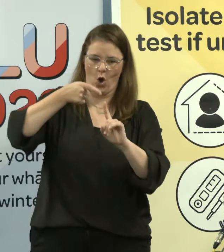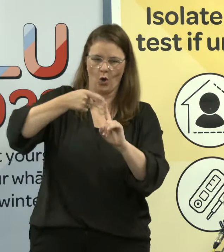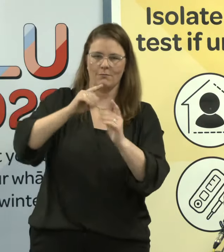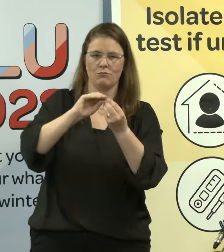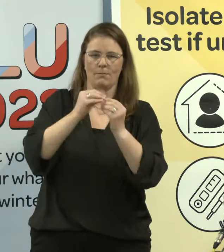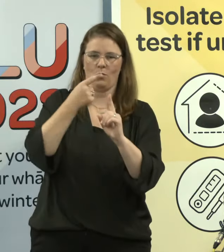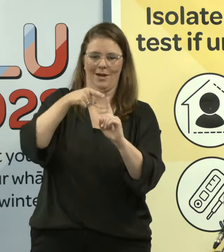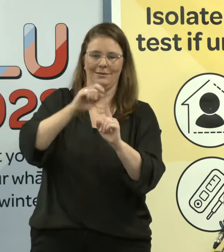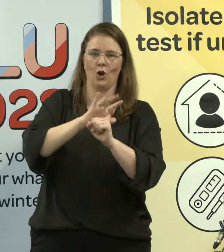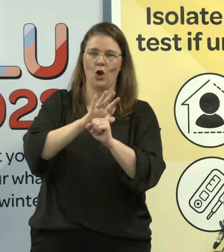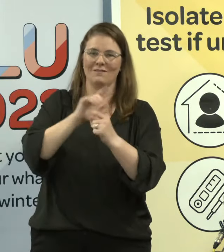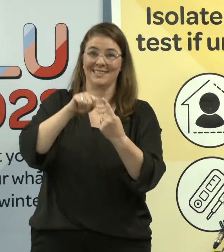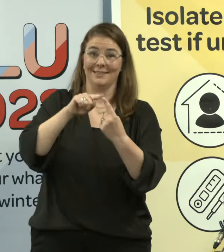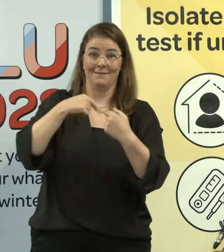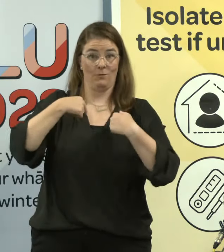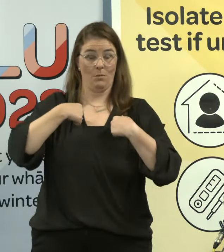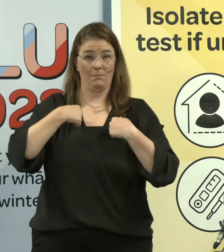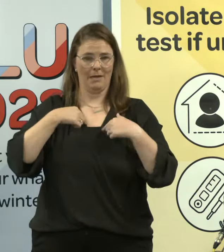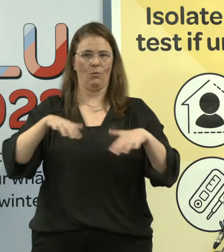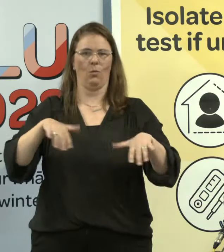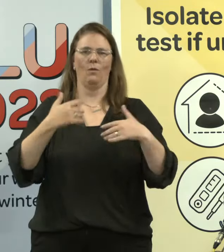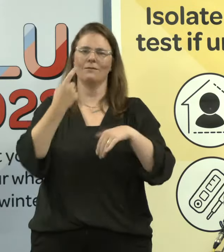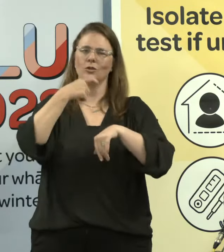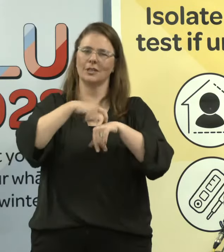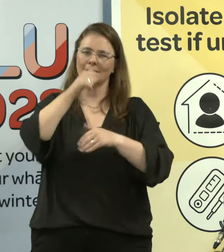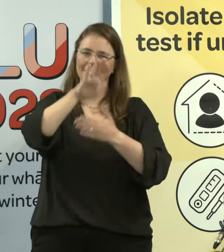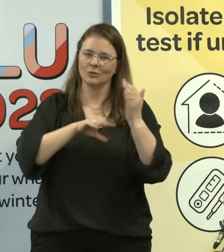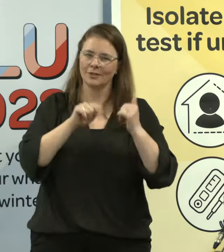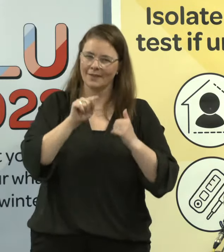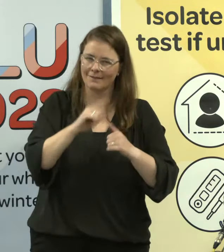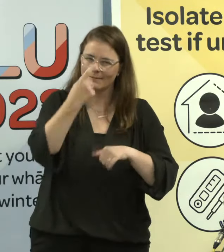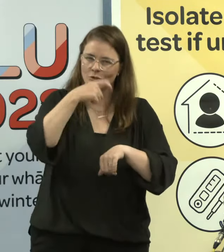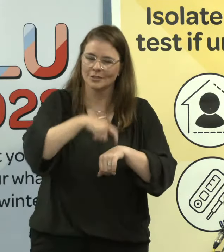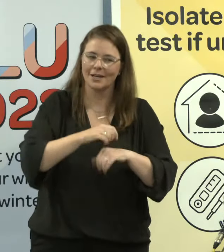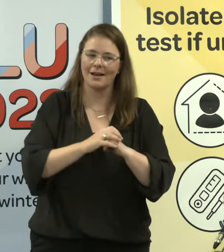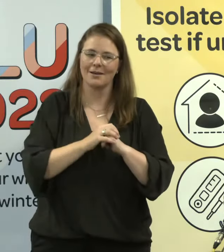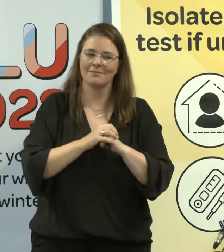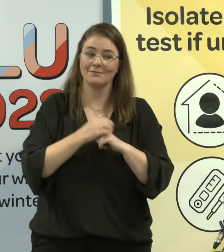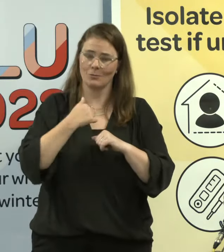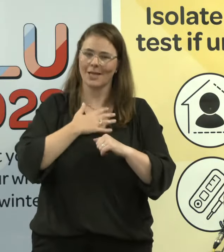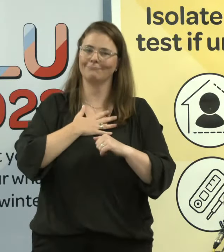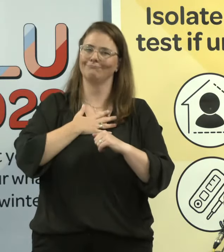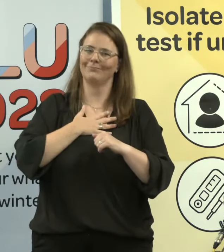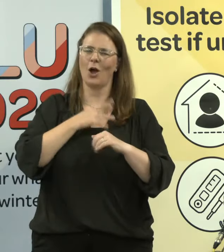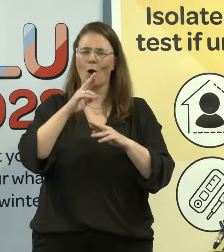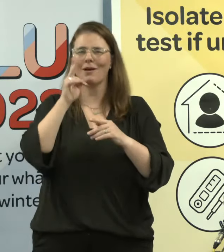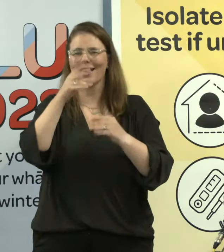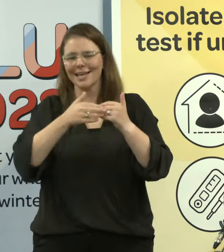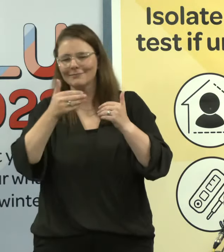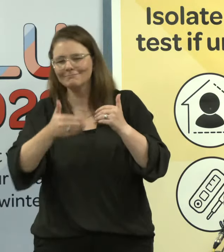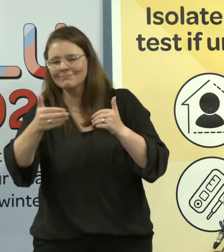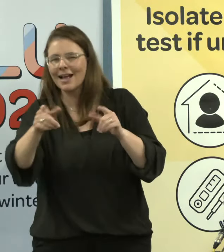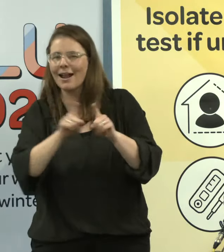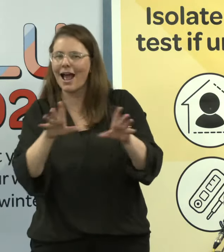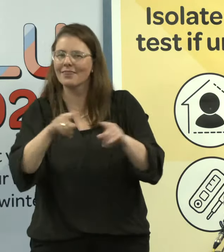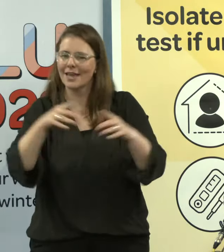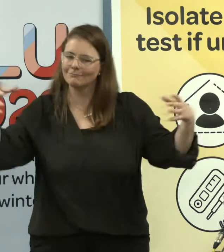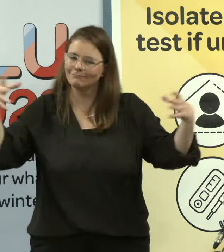kawanatanga rereke katoa ka